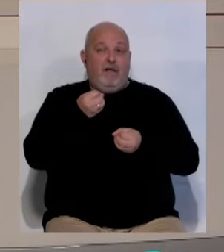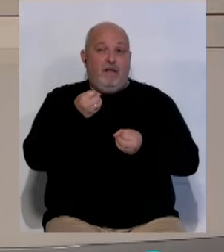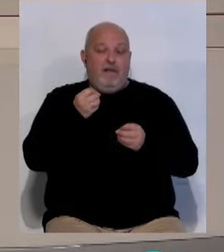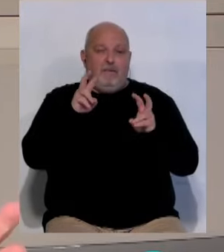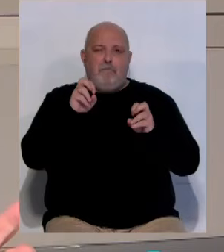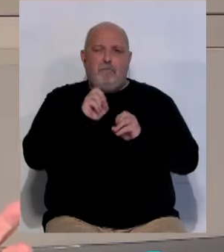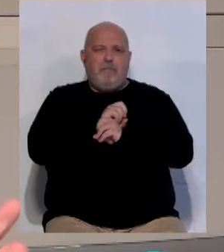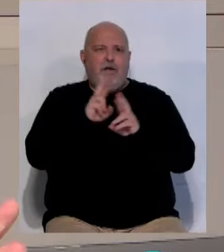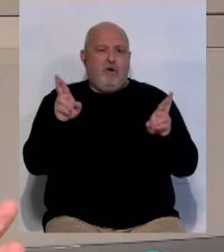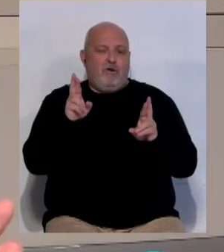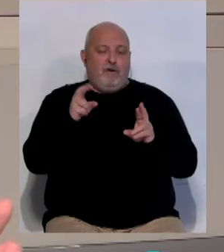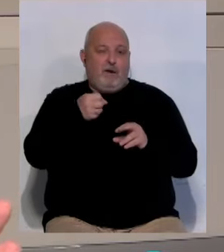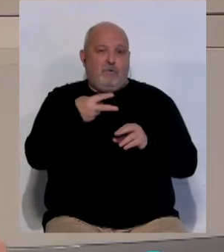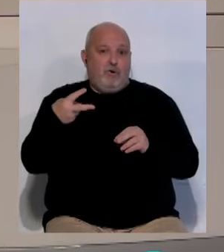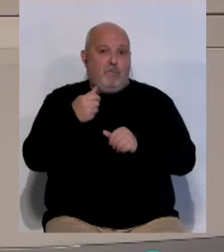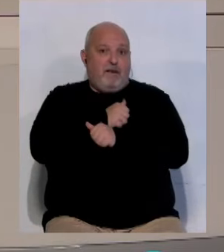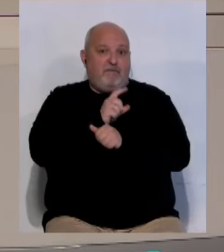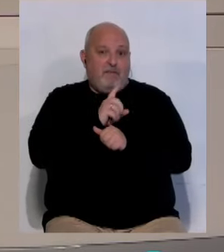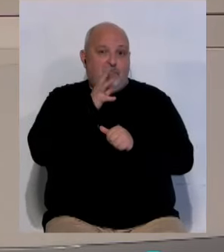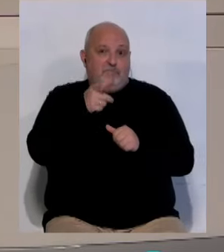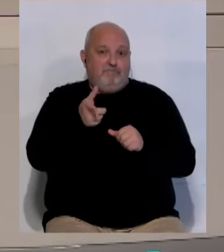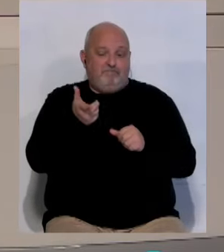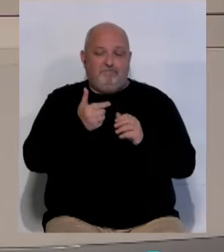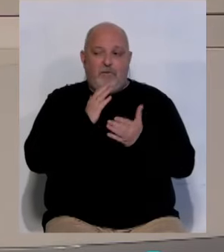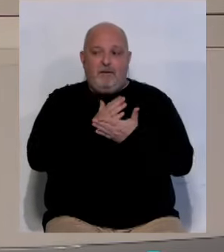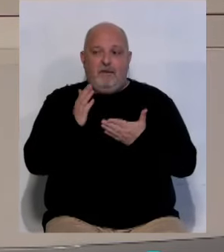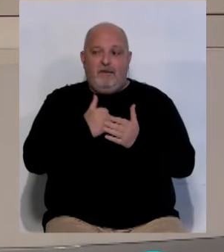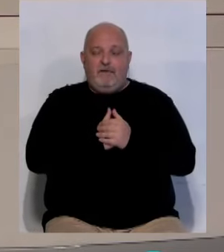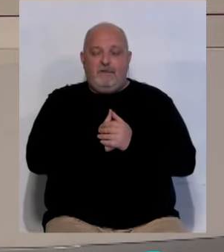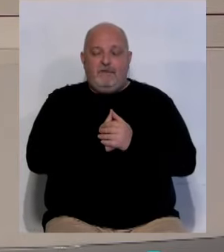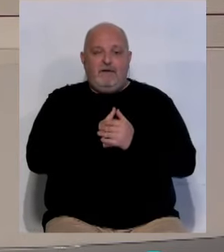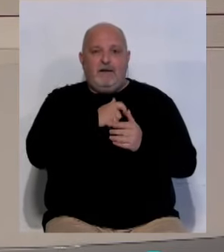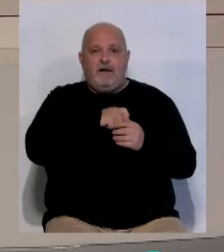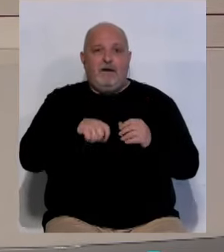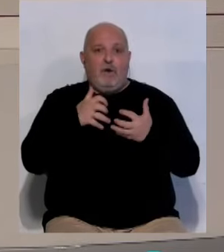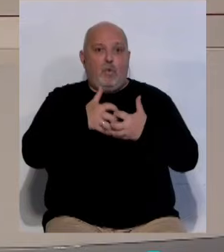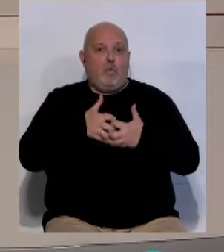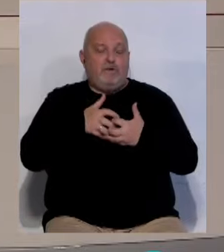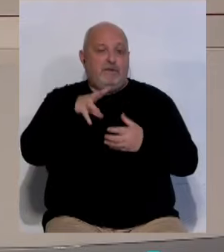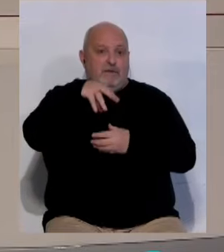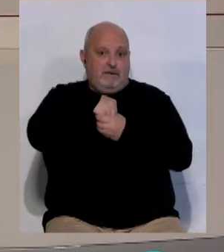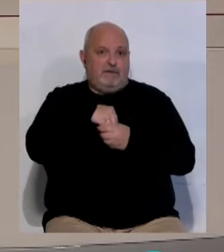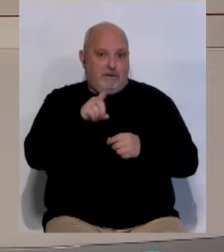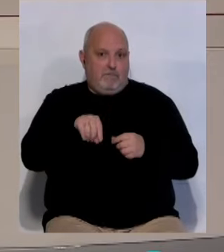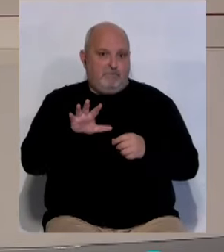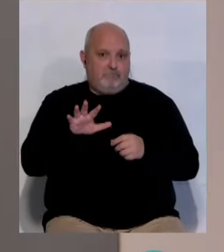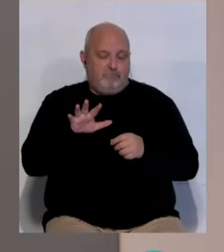peor resultado que que se podía dar también meta el Rayo en la lucha eh el Rayo lleva una racha